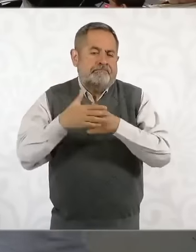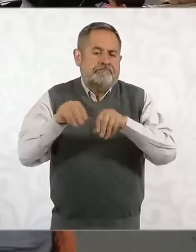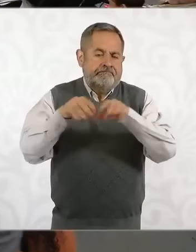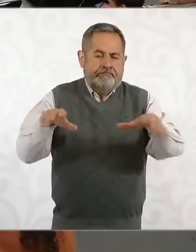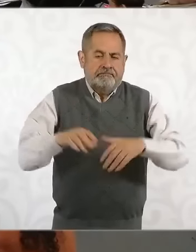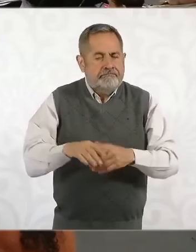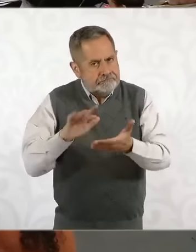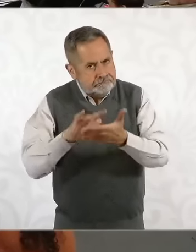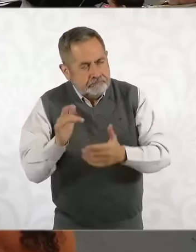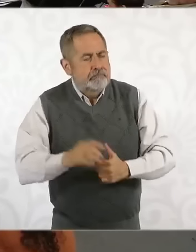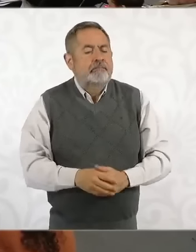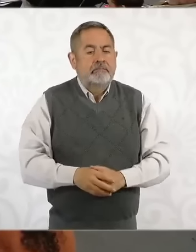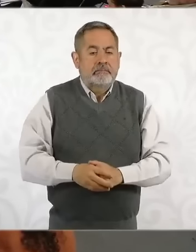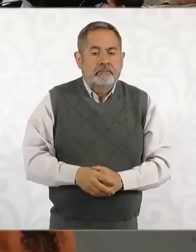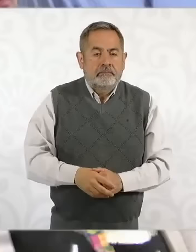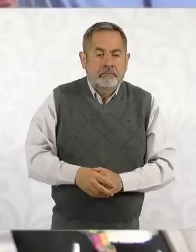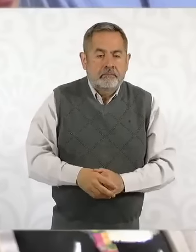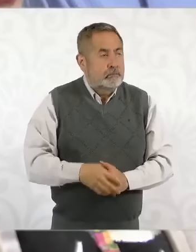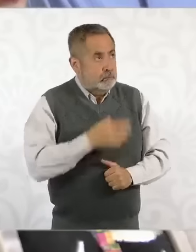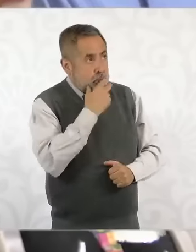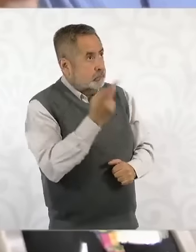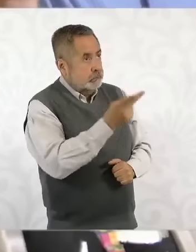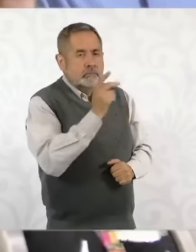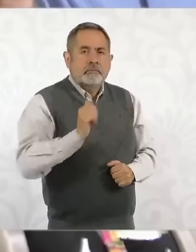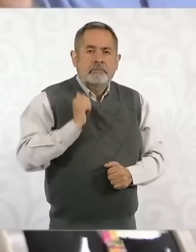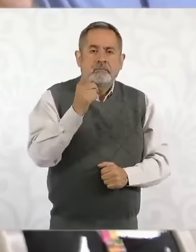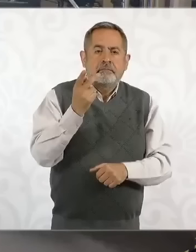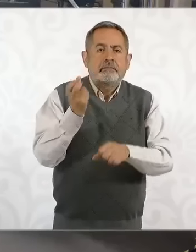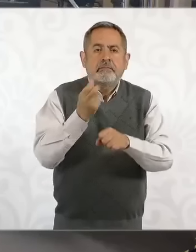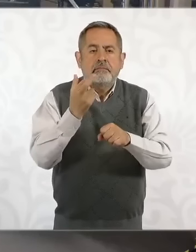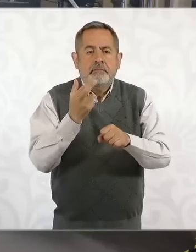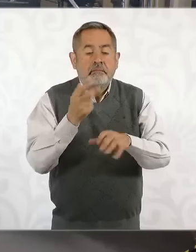Aprovechando, doctora, que están los secretarios de la defensa y es importante que se sepa lo